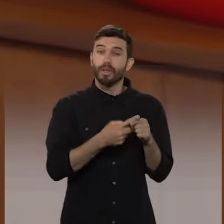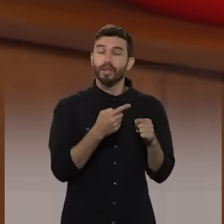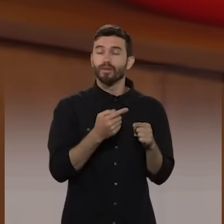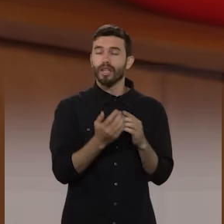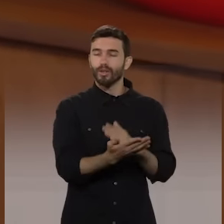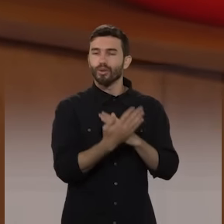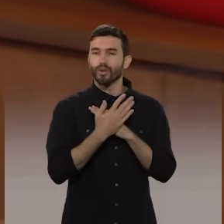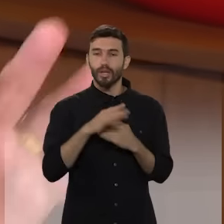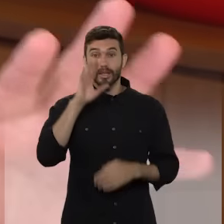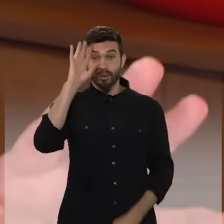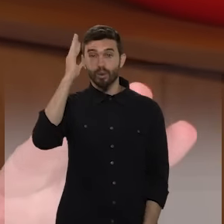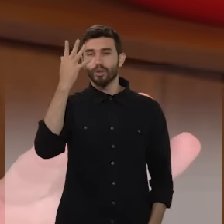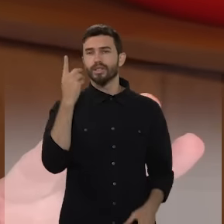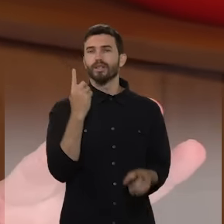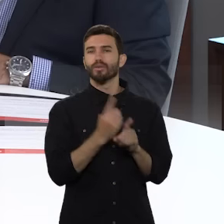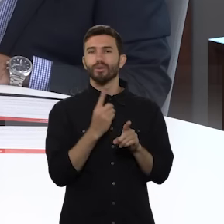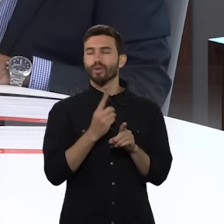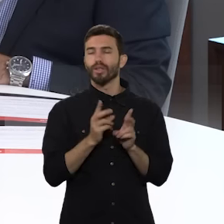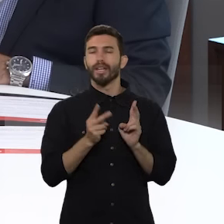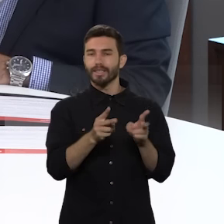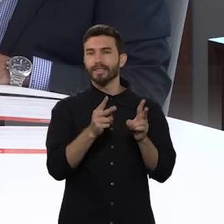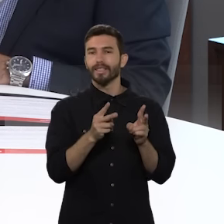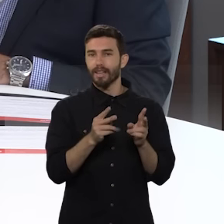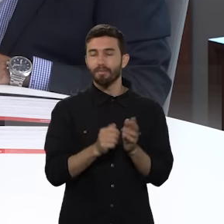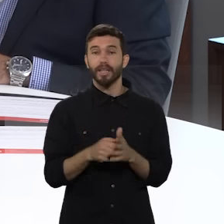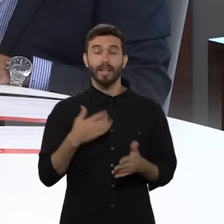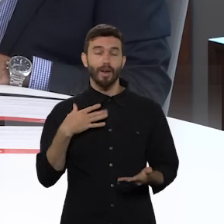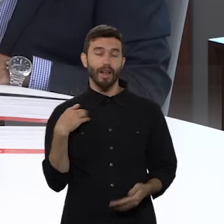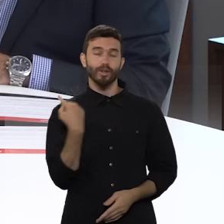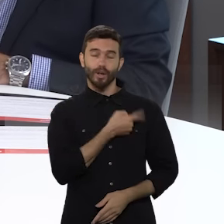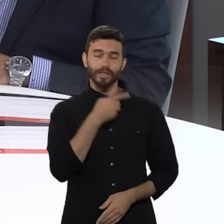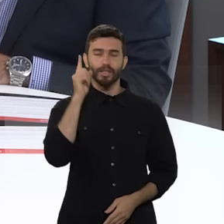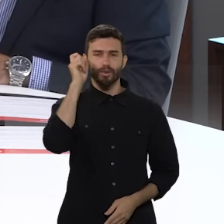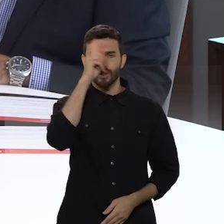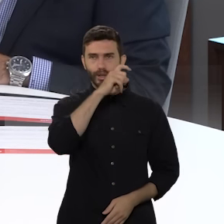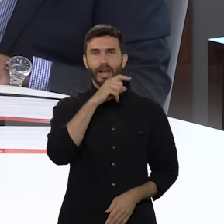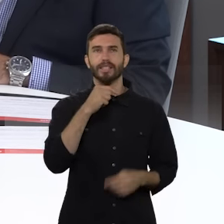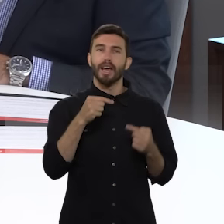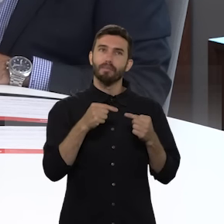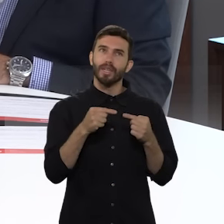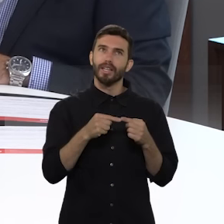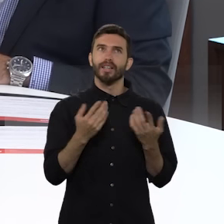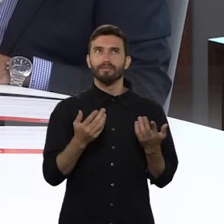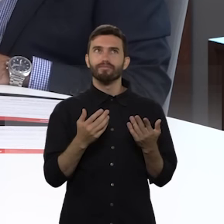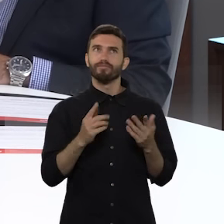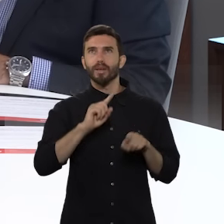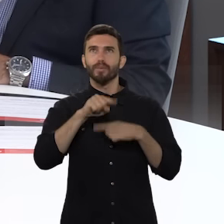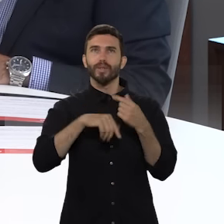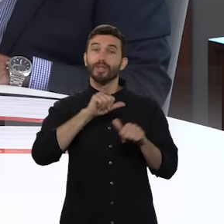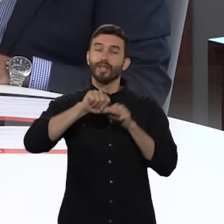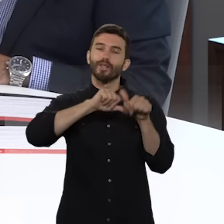solução todo dia, então isso... a dificuldade para nós acaba gerando uma facilidade.